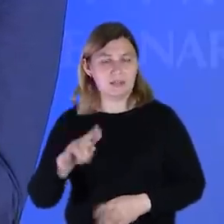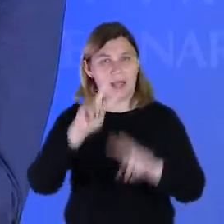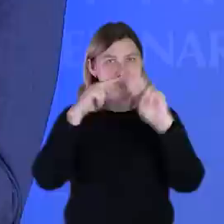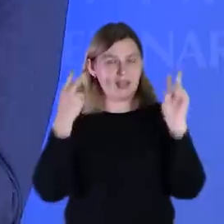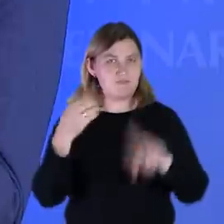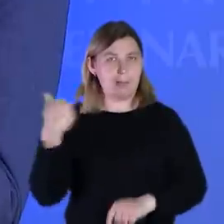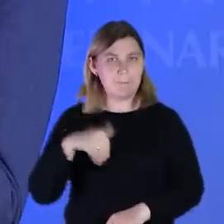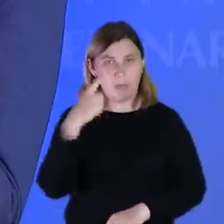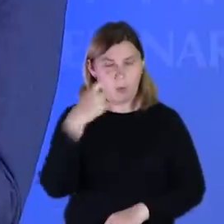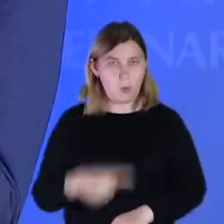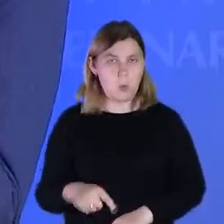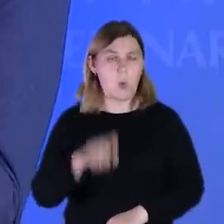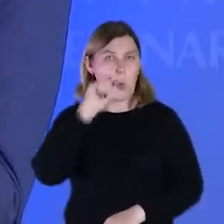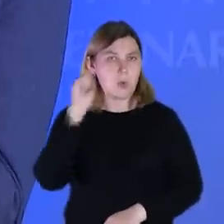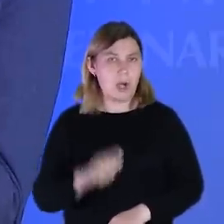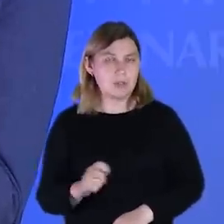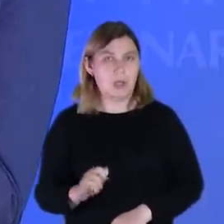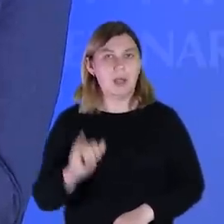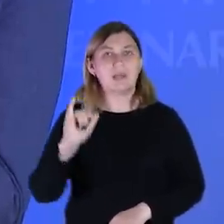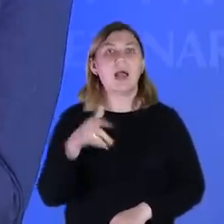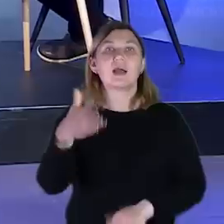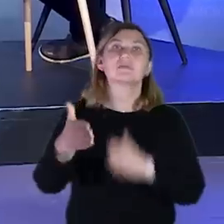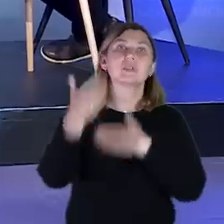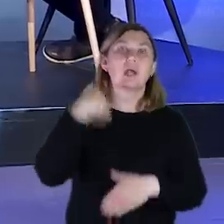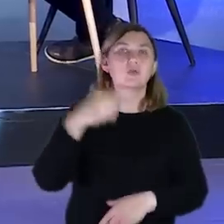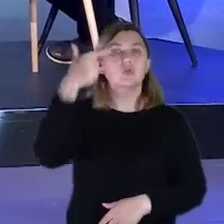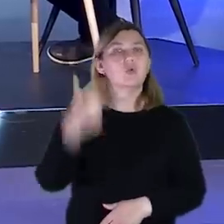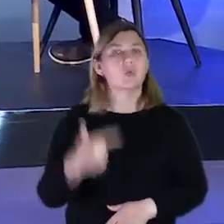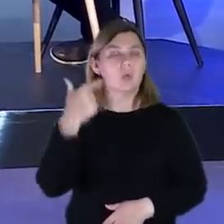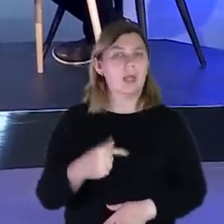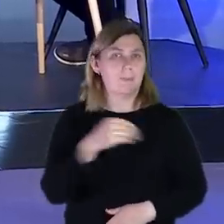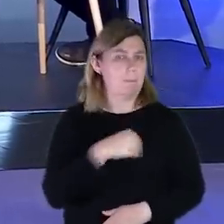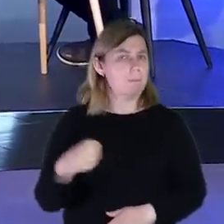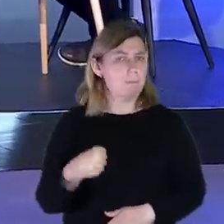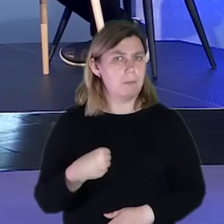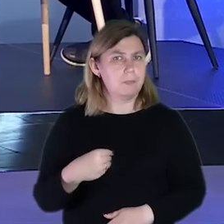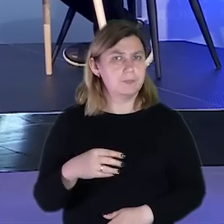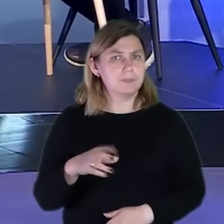Białoruś, Ukraina. Jak wyglądała ta granica w Drugiej Rzeczpospolitej i dlaczego tak duże